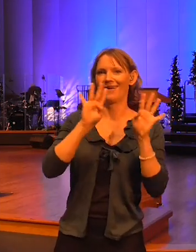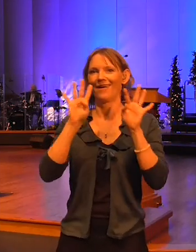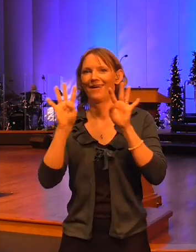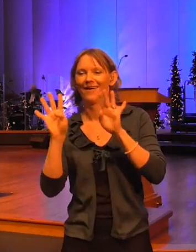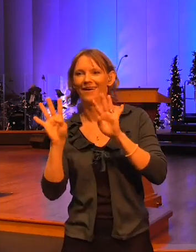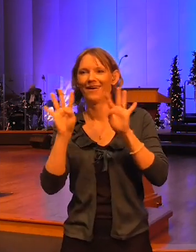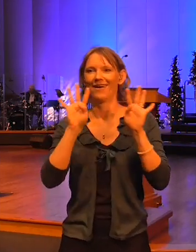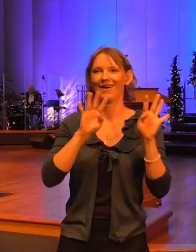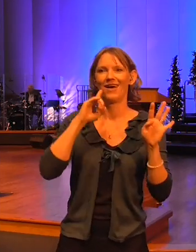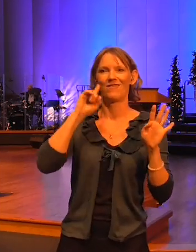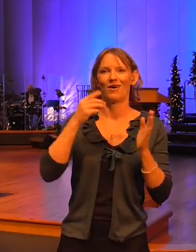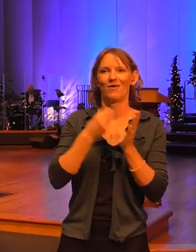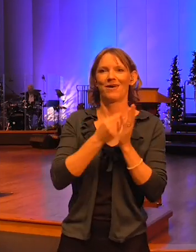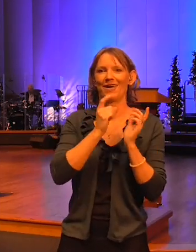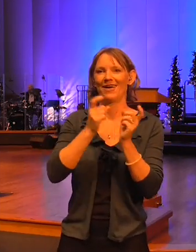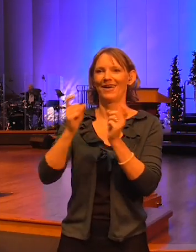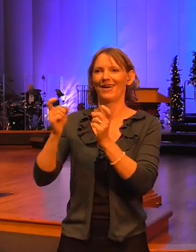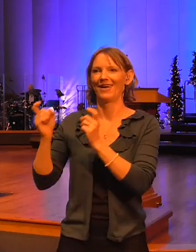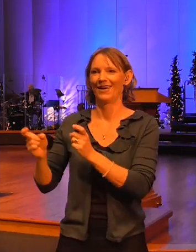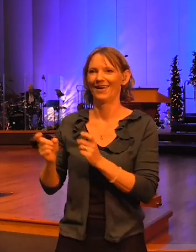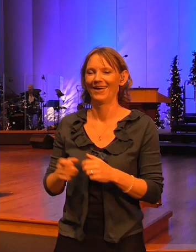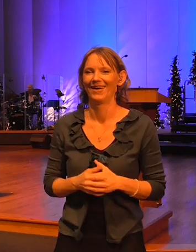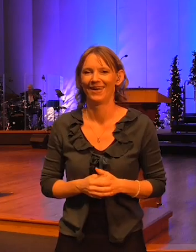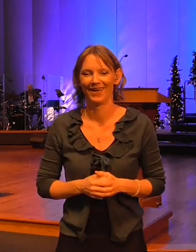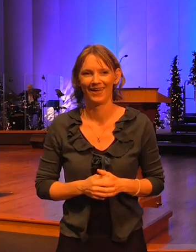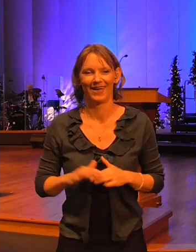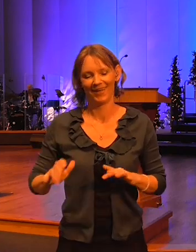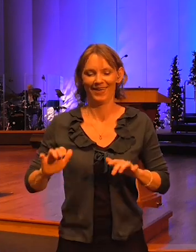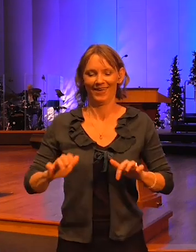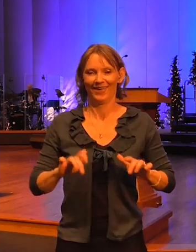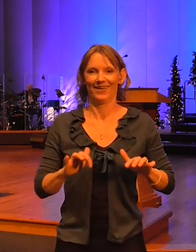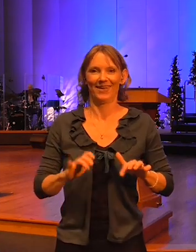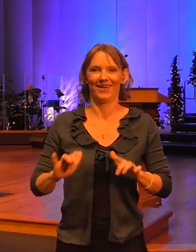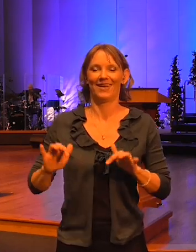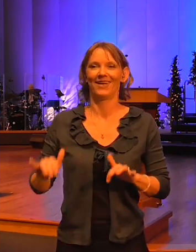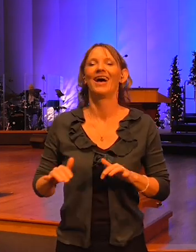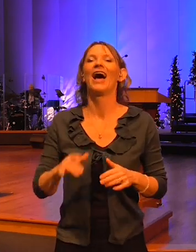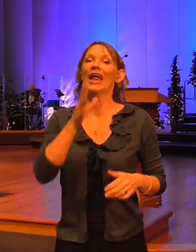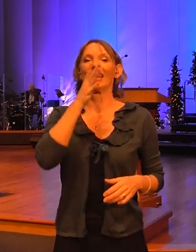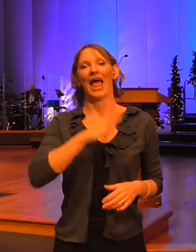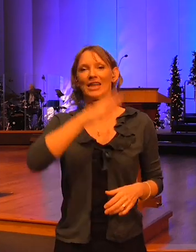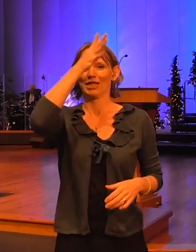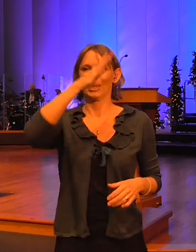todos, damas y caballeros, estamos reunidos esta mañana para superar esto llamado